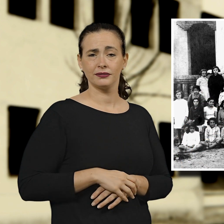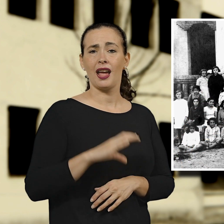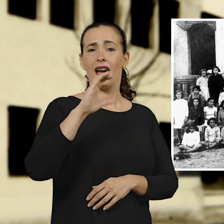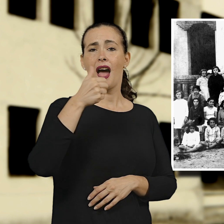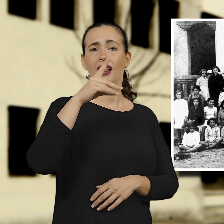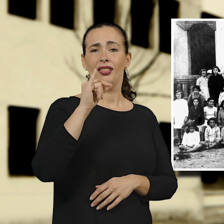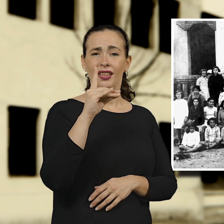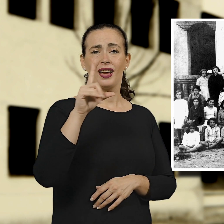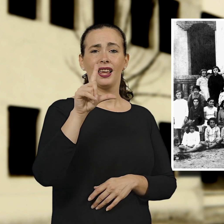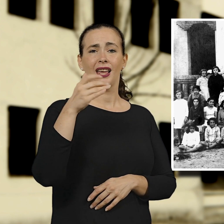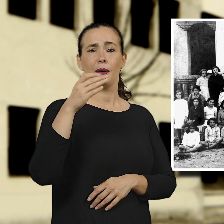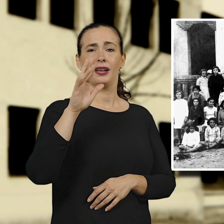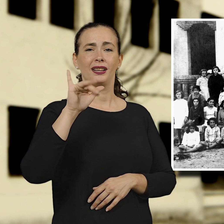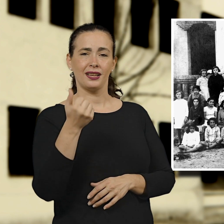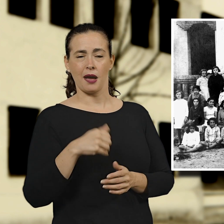Càndid Lleberia